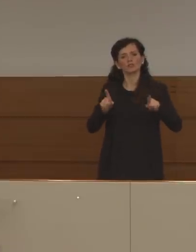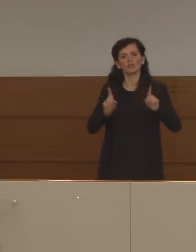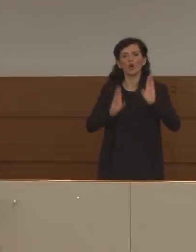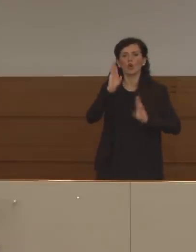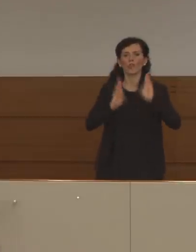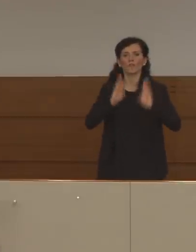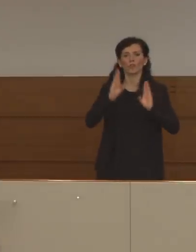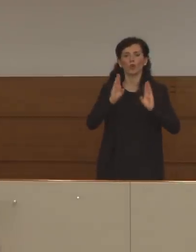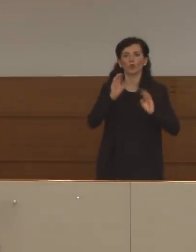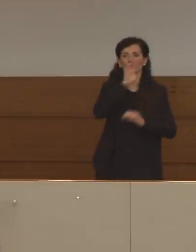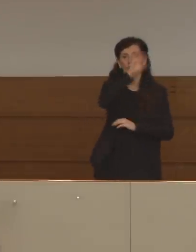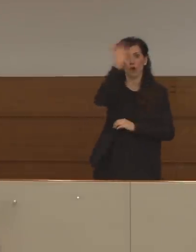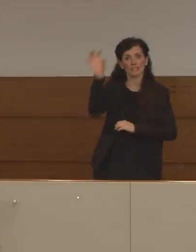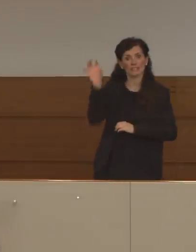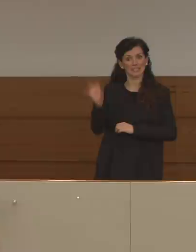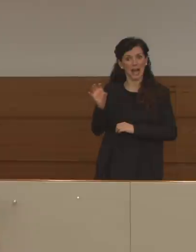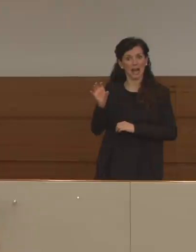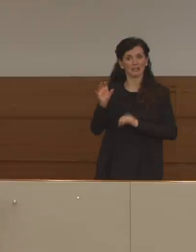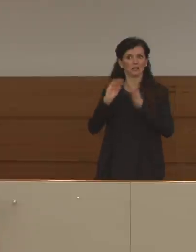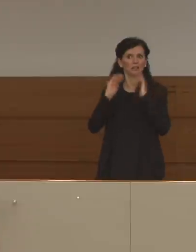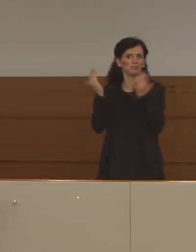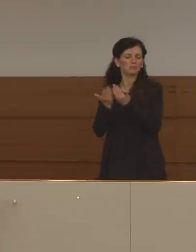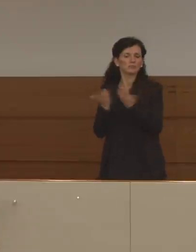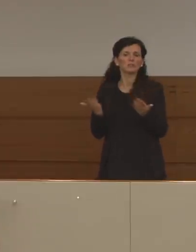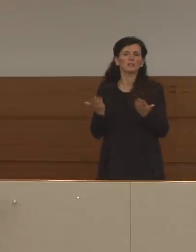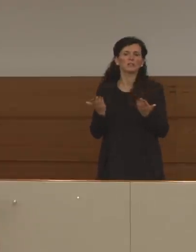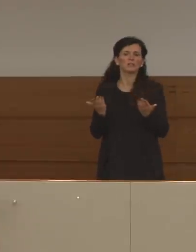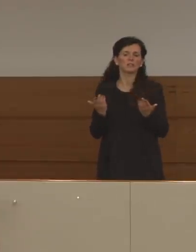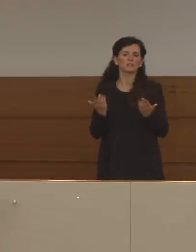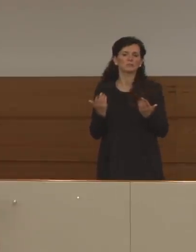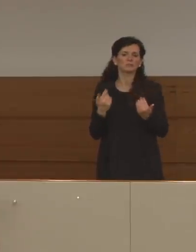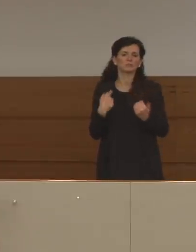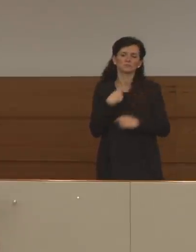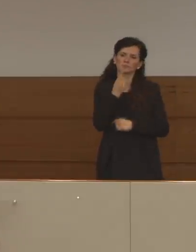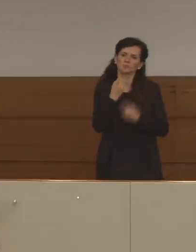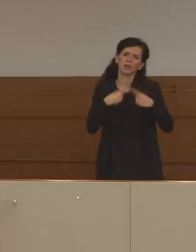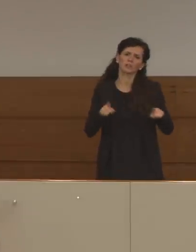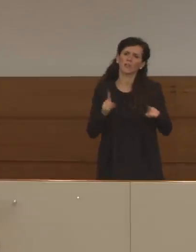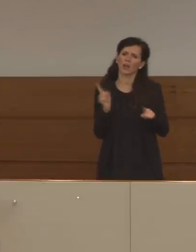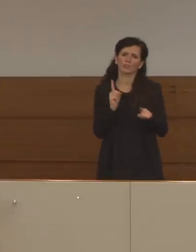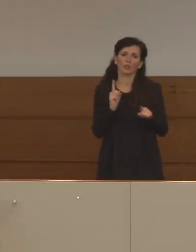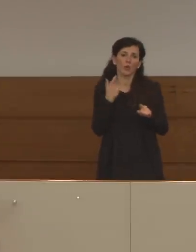almeno in termini di gravità della malattia anche perché il